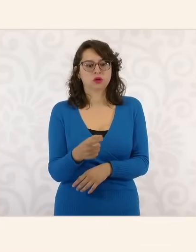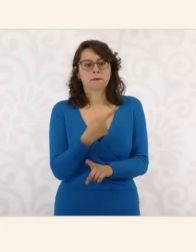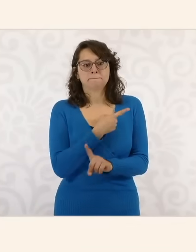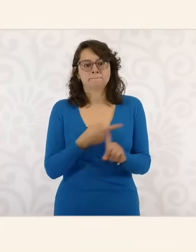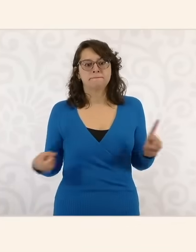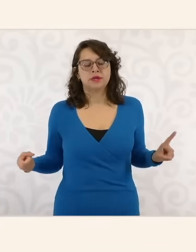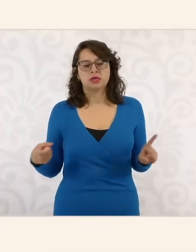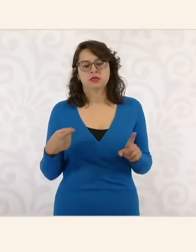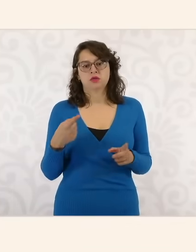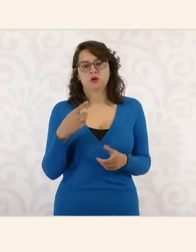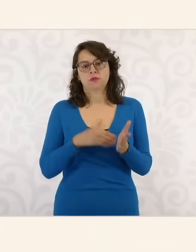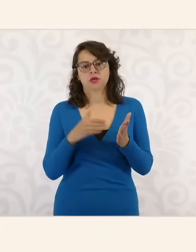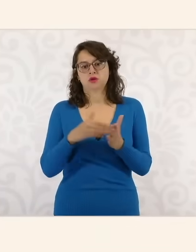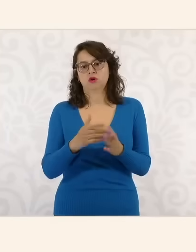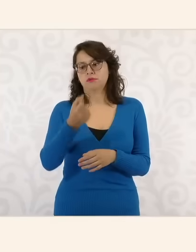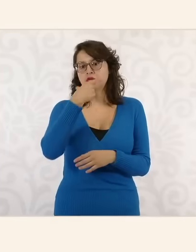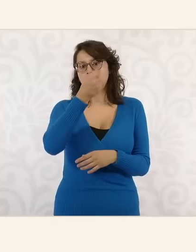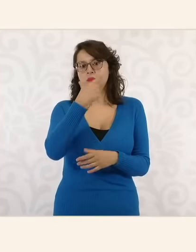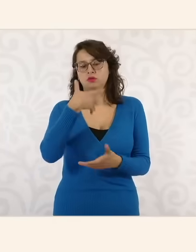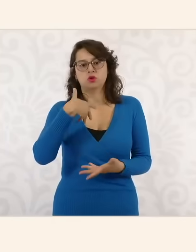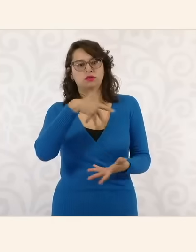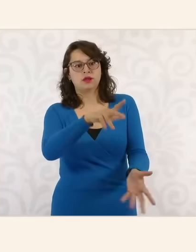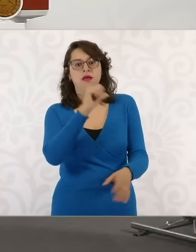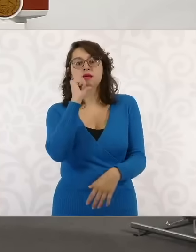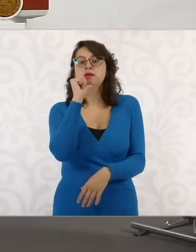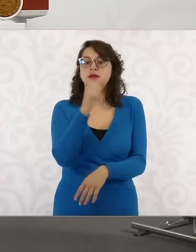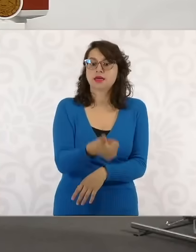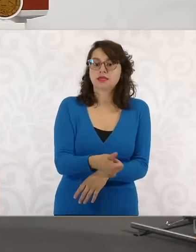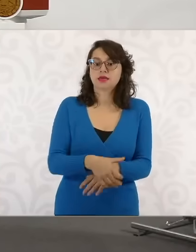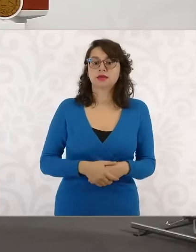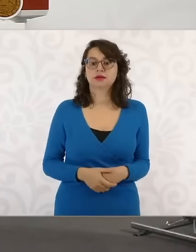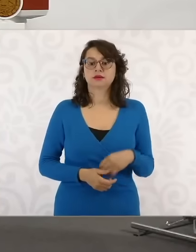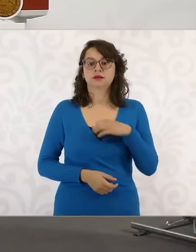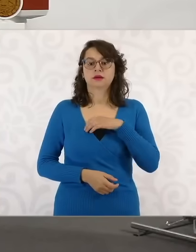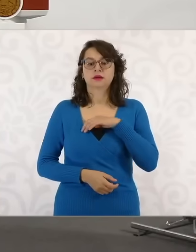no entregados. Como pueden ver ustedes, hemos avanzado. Agradecemos a los proveedores que han